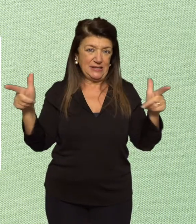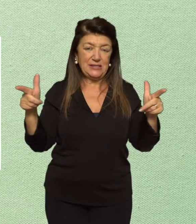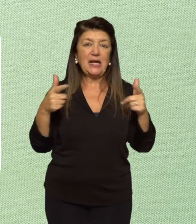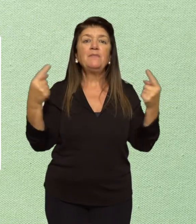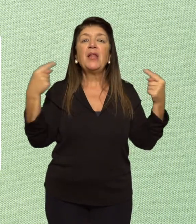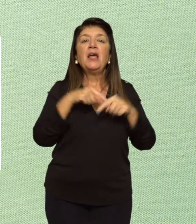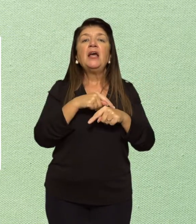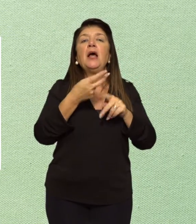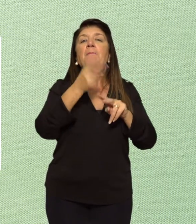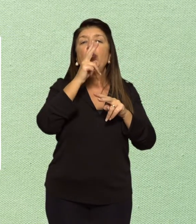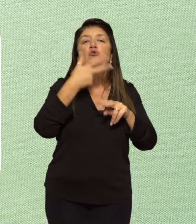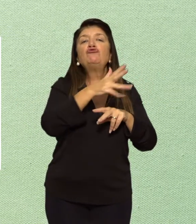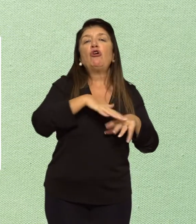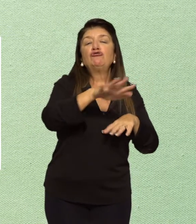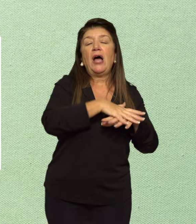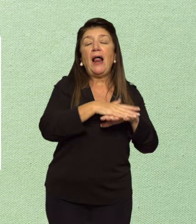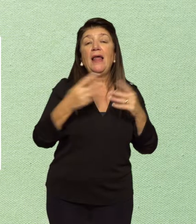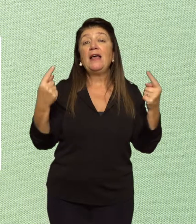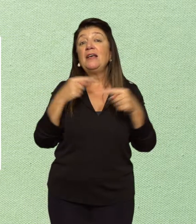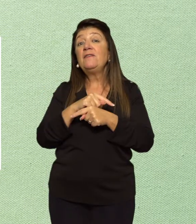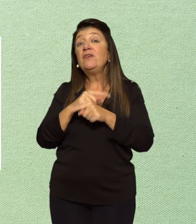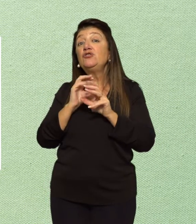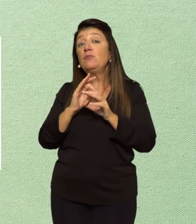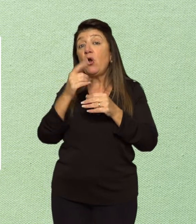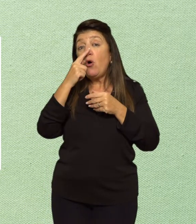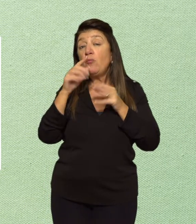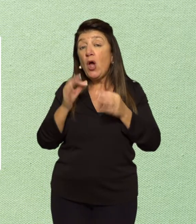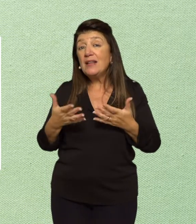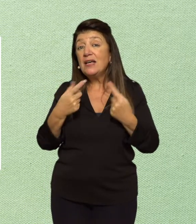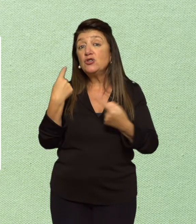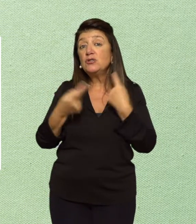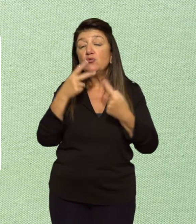reato che più da vicino riguarda la violenza sulle donne, che è il reato di maltrattamenti in famiglia,